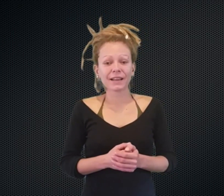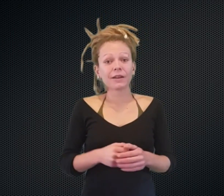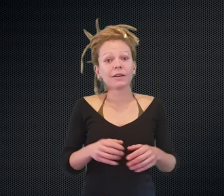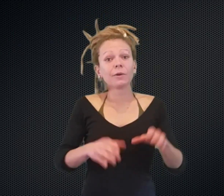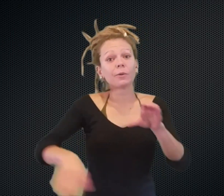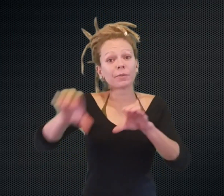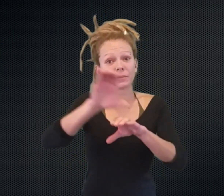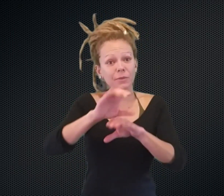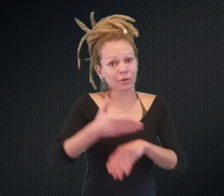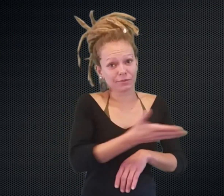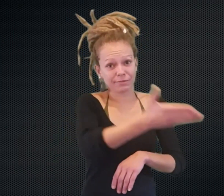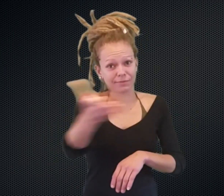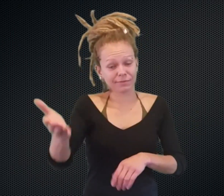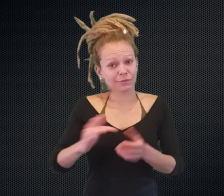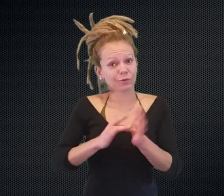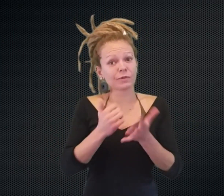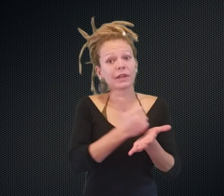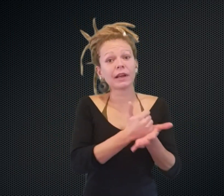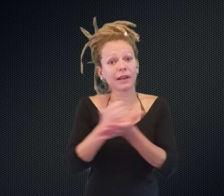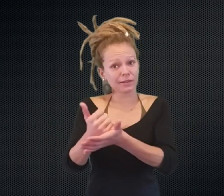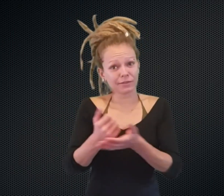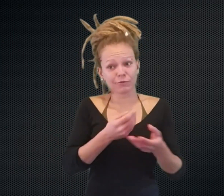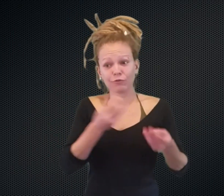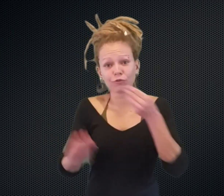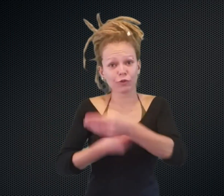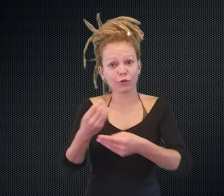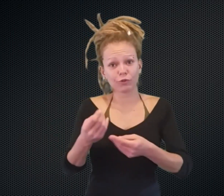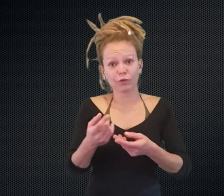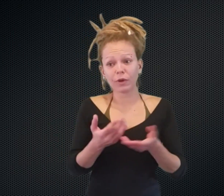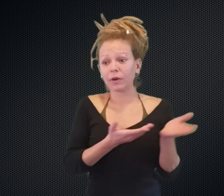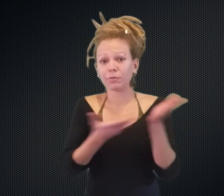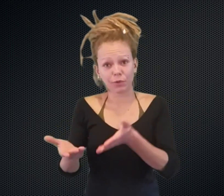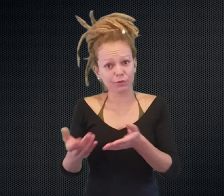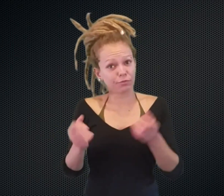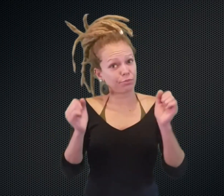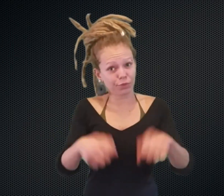En complément avec vous, en apportant votre aide